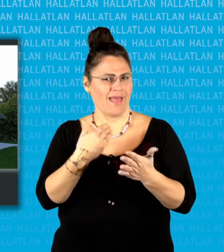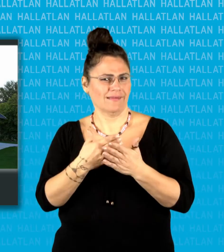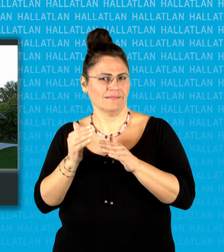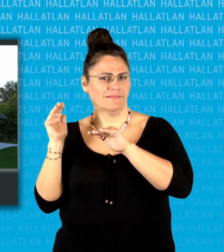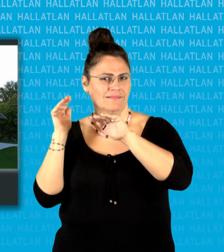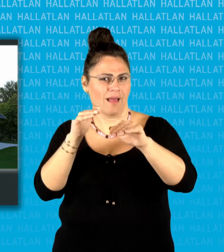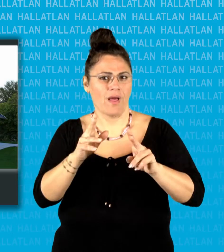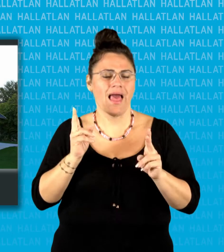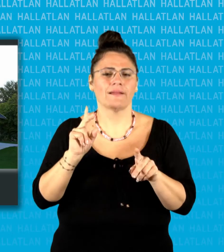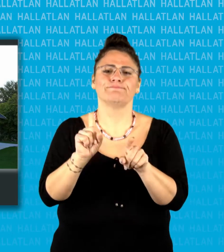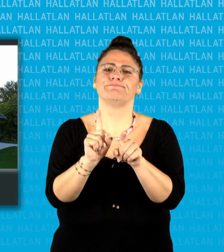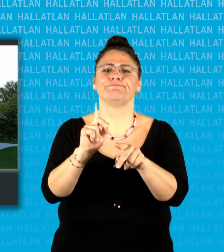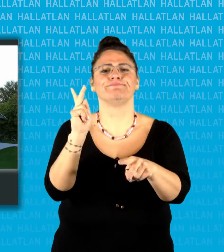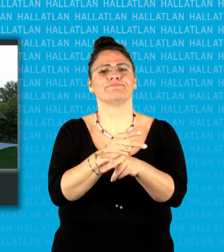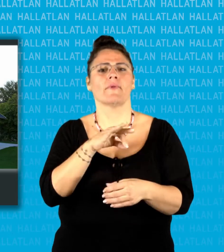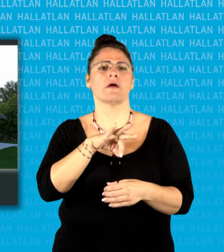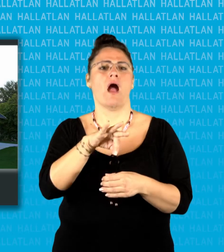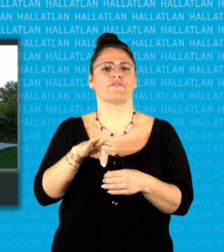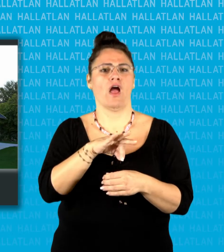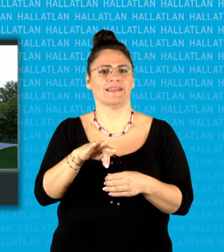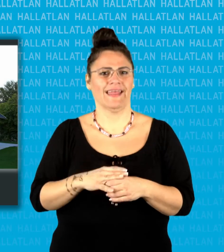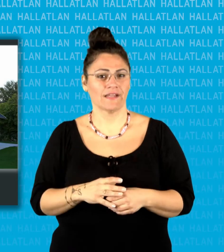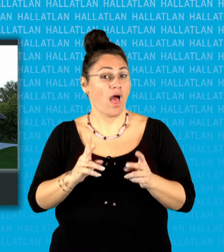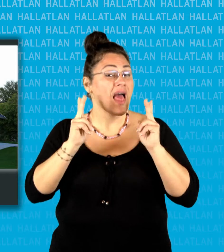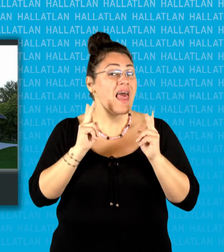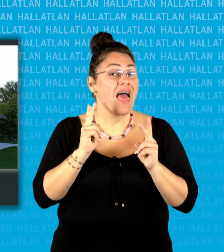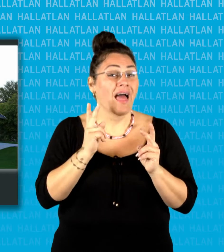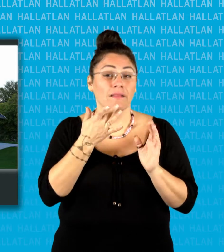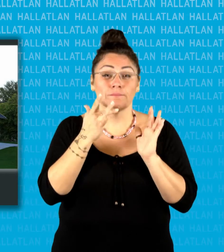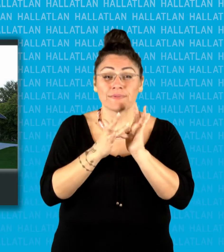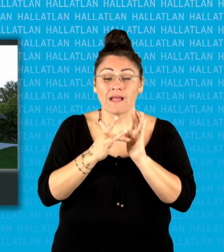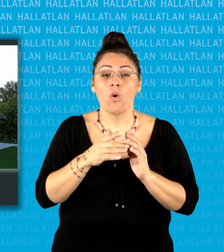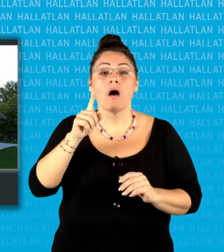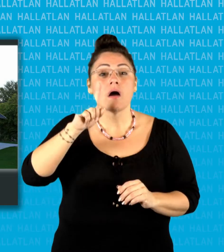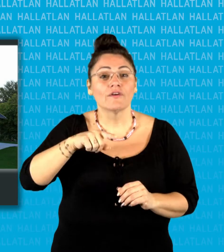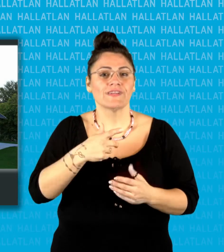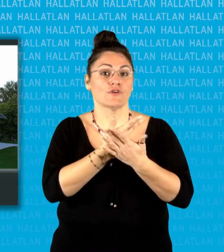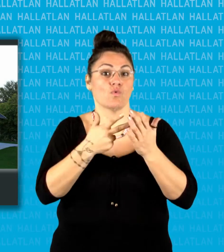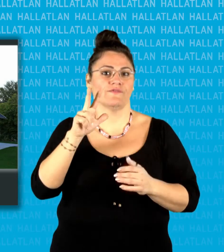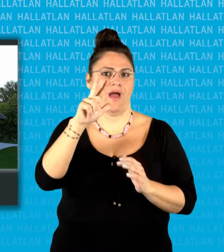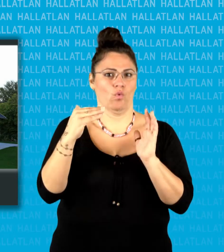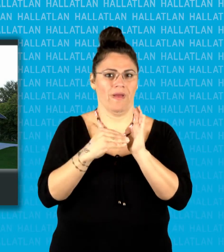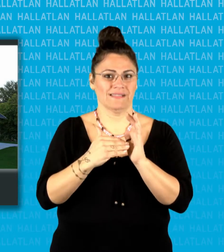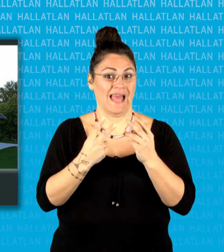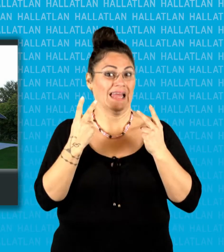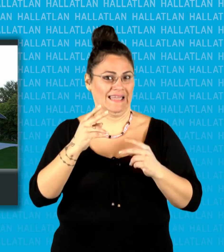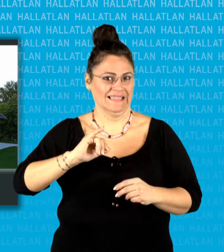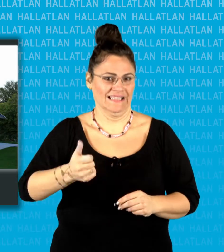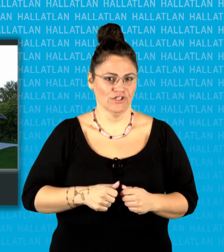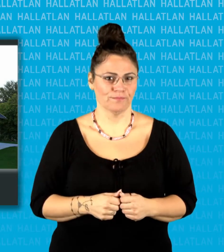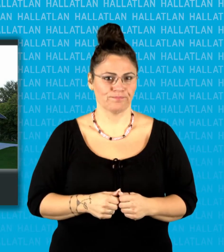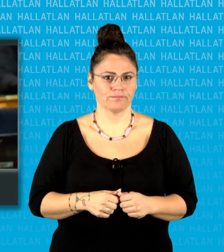Az akár havi 83 ezer forintos juttatás cafeteria elemként is választható.